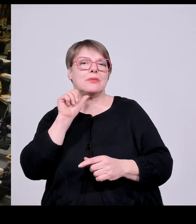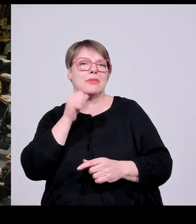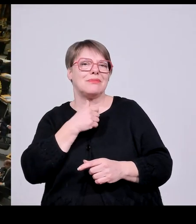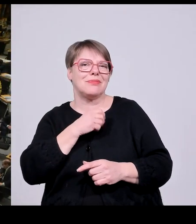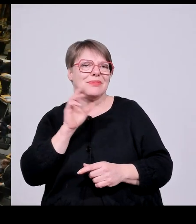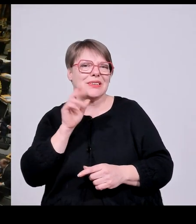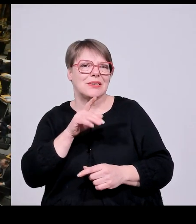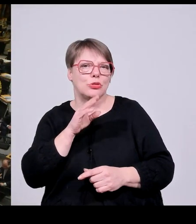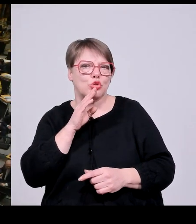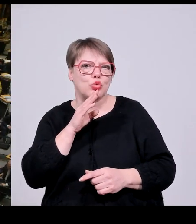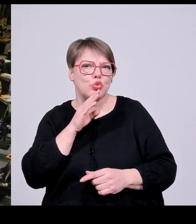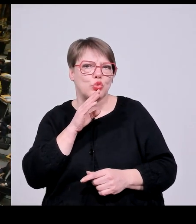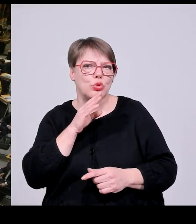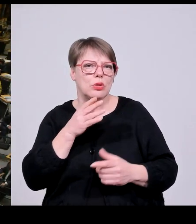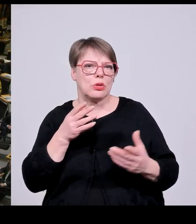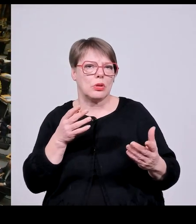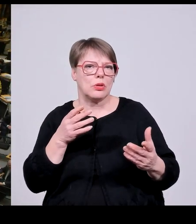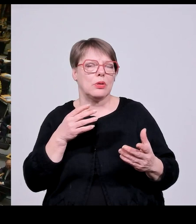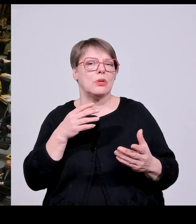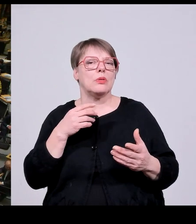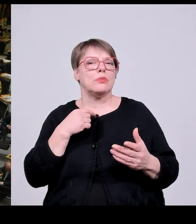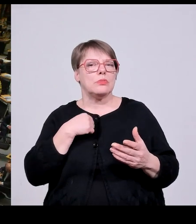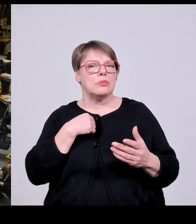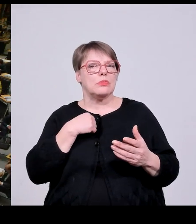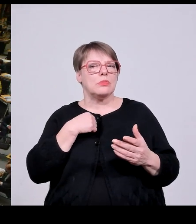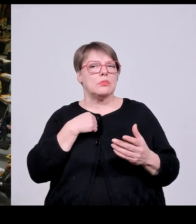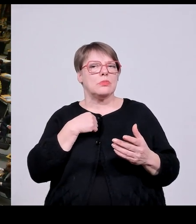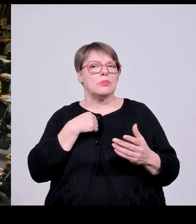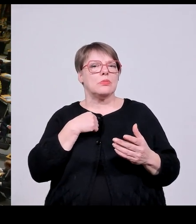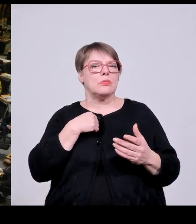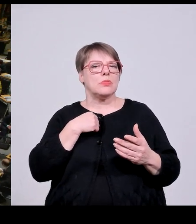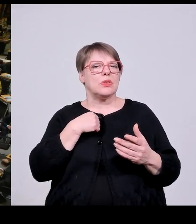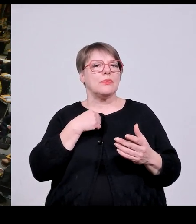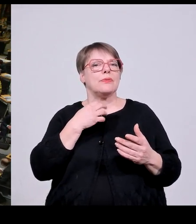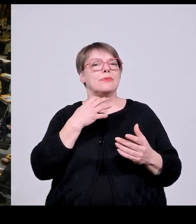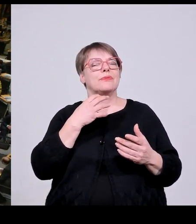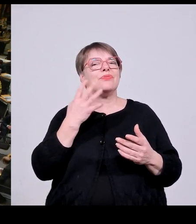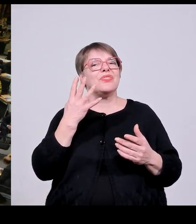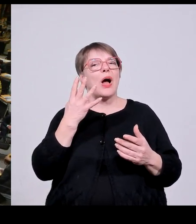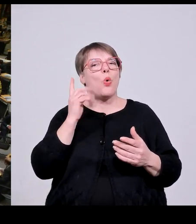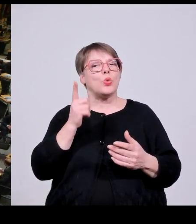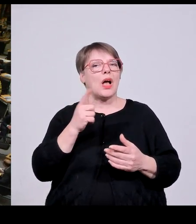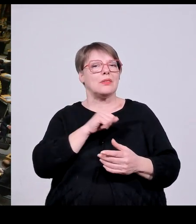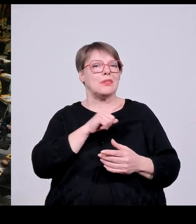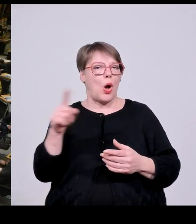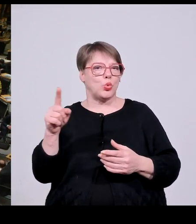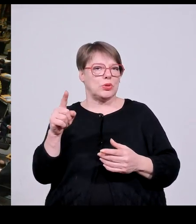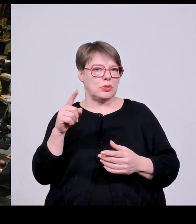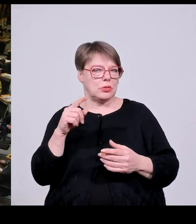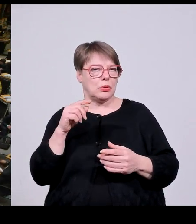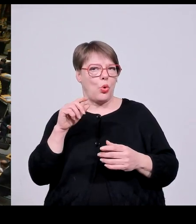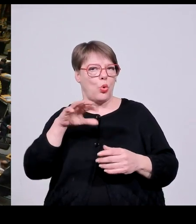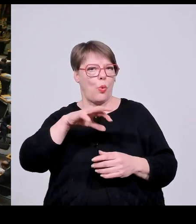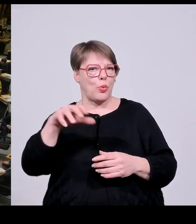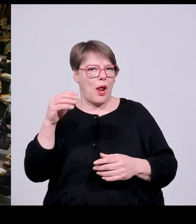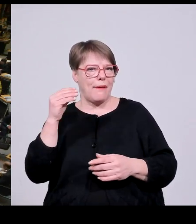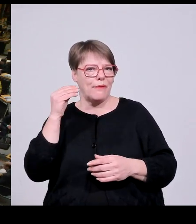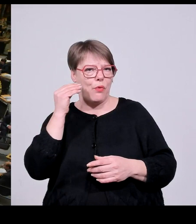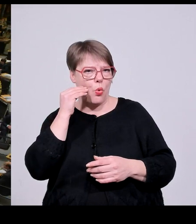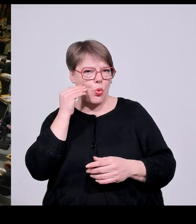(Beifall) (Rednerwechsel) Vielen Dank und weitere Wortmeldungen liegen nicht vor. Zu dem Gesetzesantrag der Koalitionsfraktionen auf Drucksache 19/728